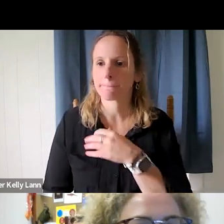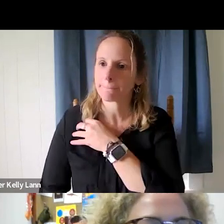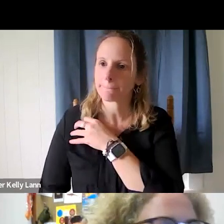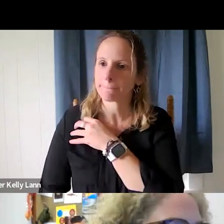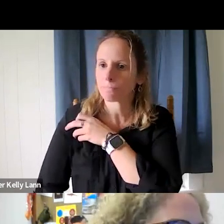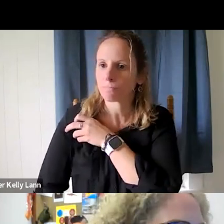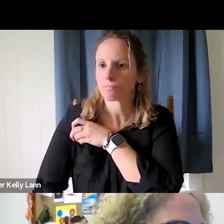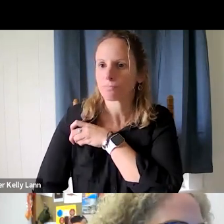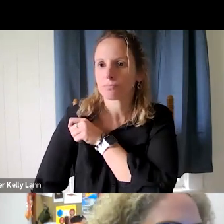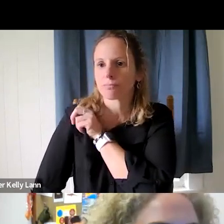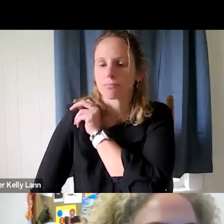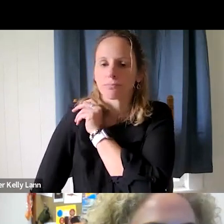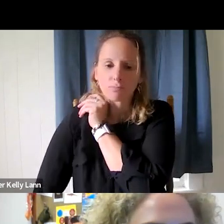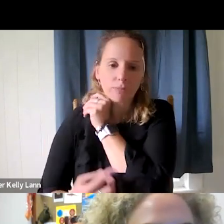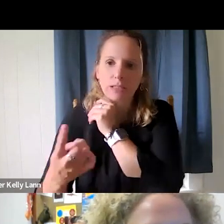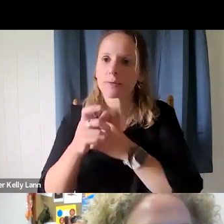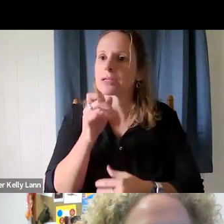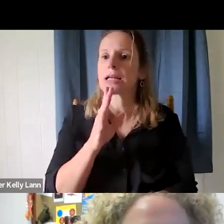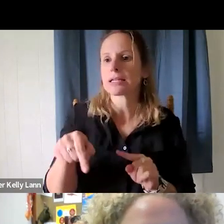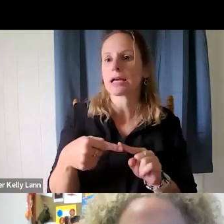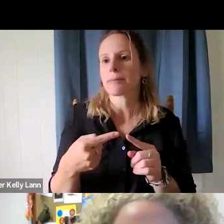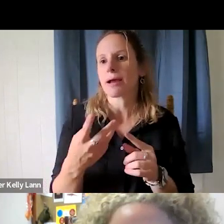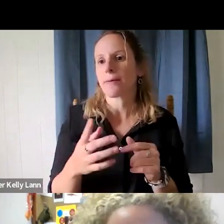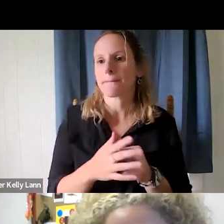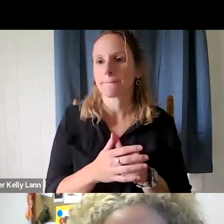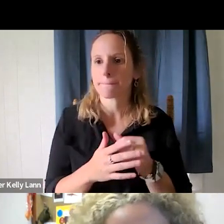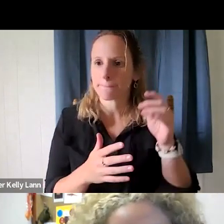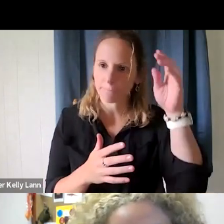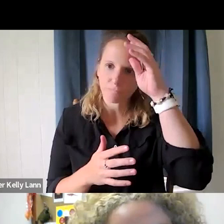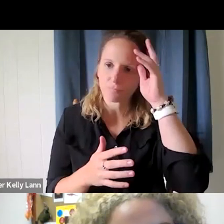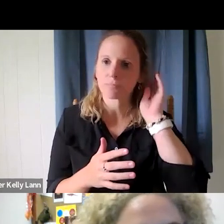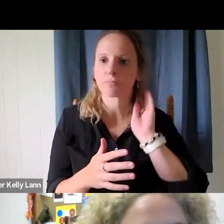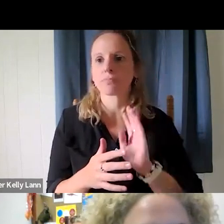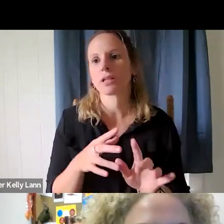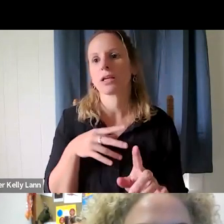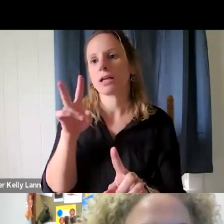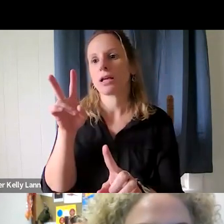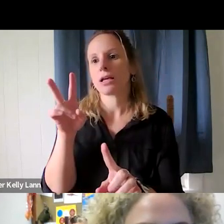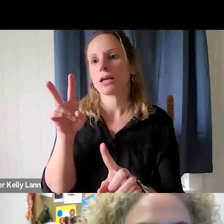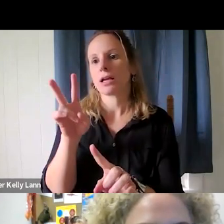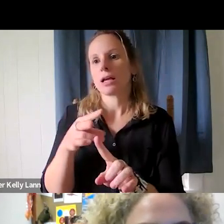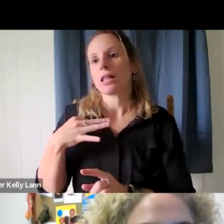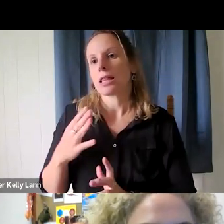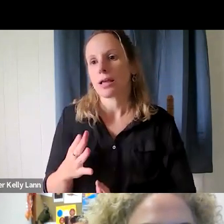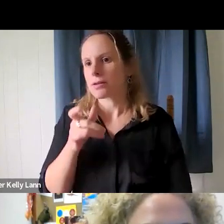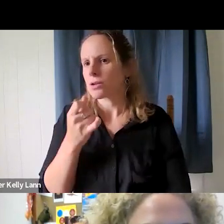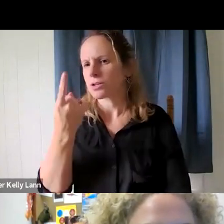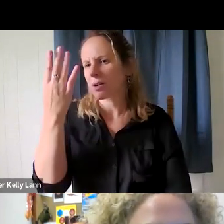Y algo de lo que realmente no hablamos fue de cuando se trabaja con solicitantes que no entienden realmente por qué uno pregunta